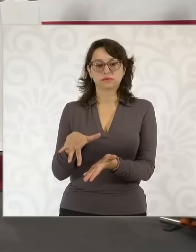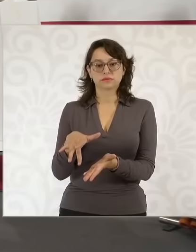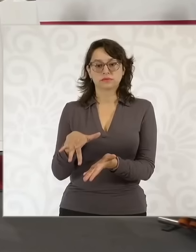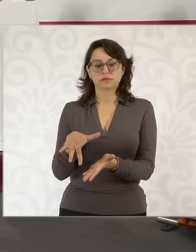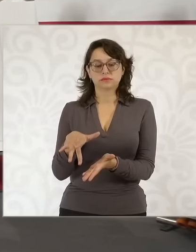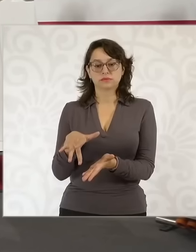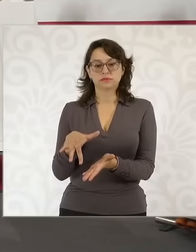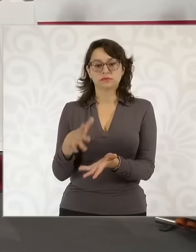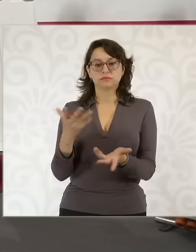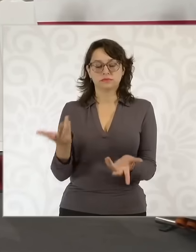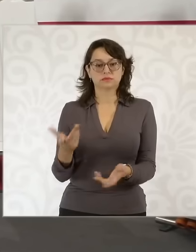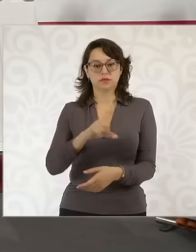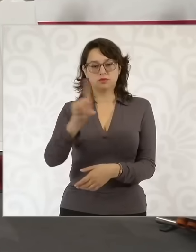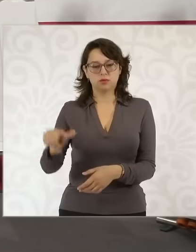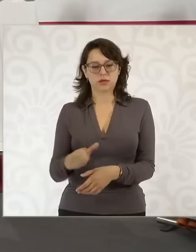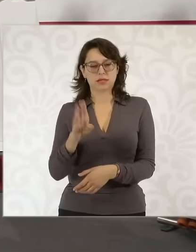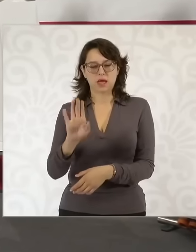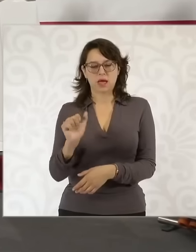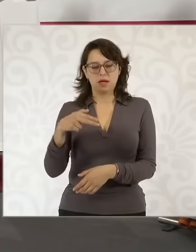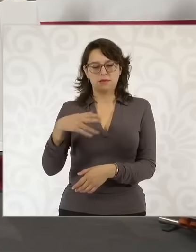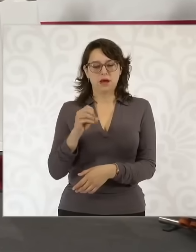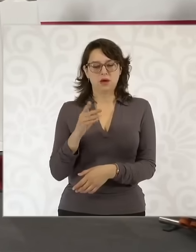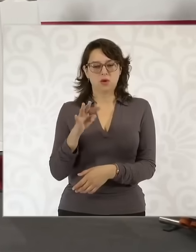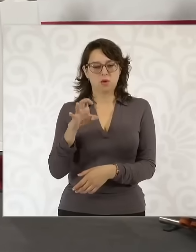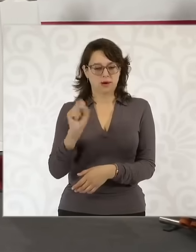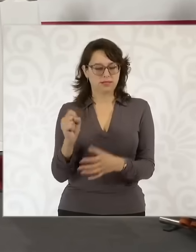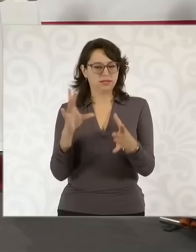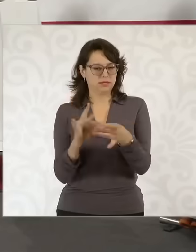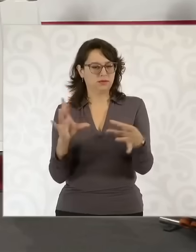detalles al director de manobras, a Jorge, Jorge, Jorge Mendoza, pero es muy importante